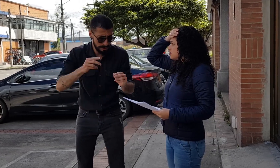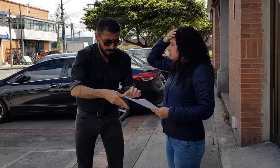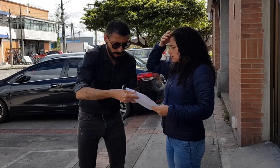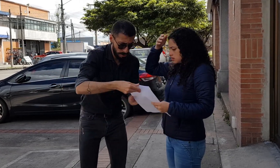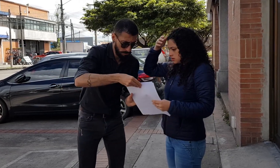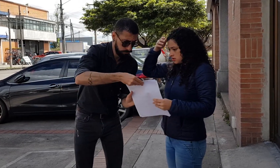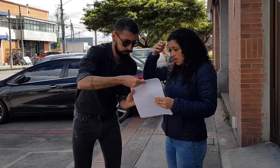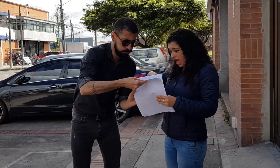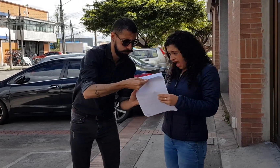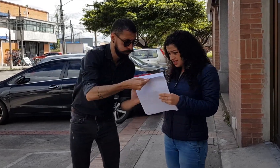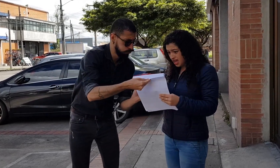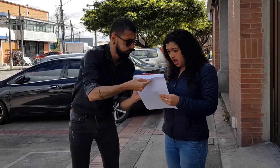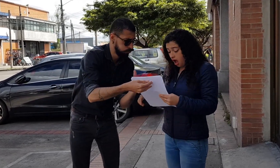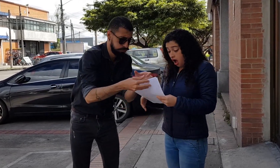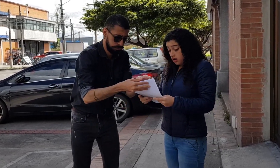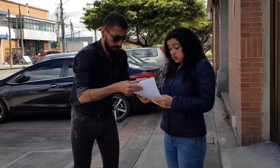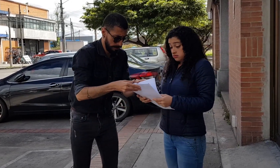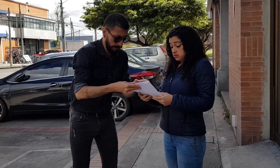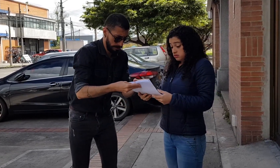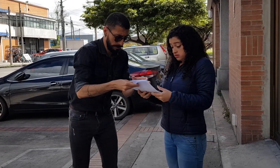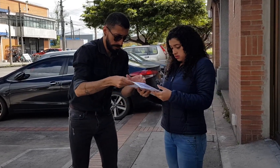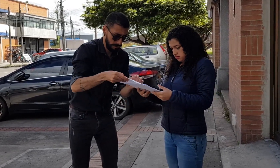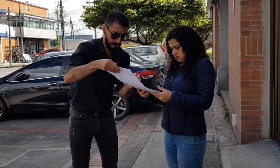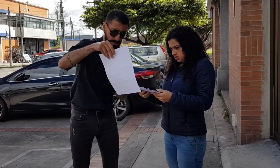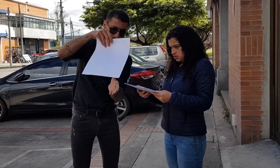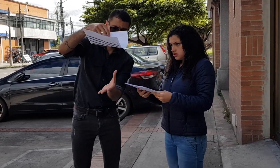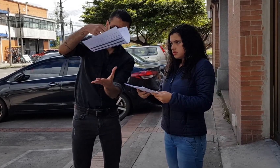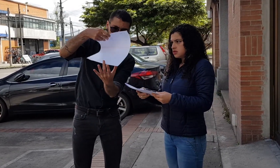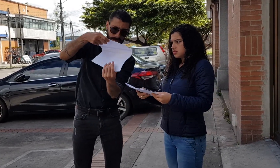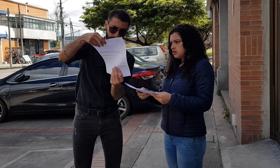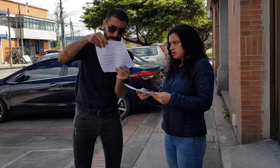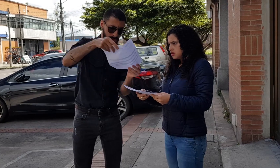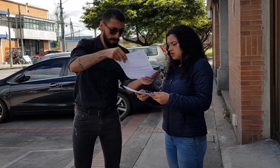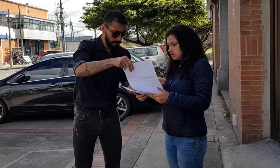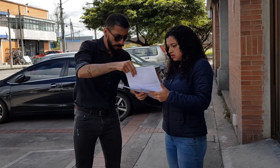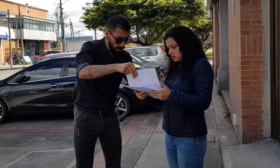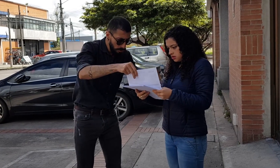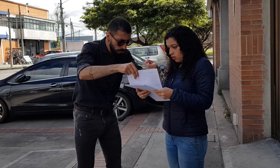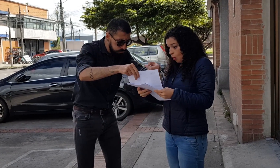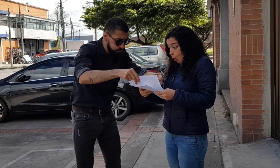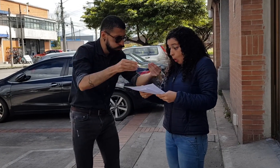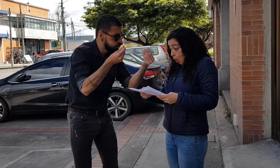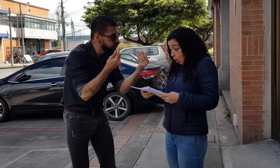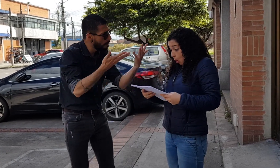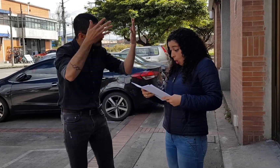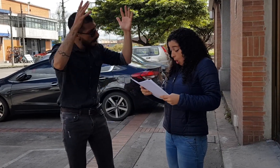Aquí puedes ver todos los pagos que me están exigiendo. ¡Es mucho dinero!